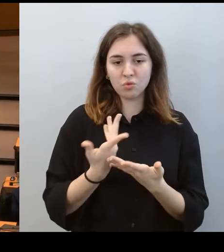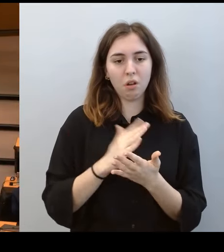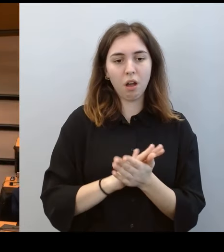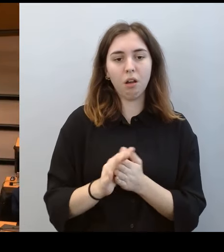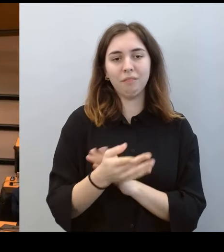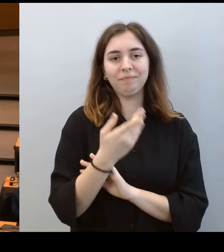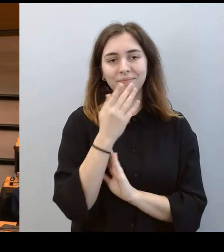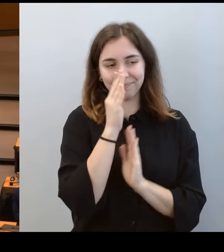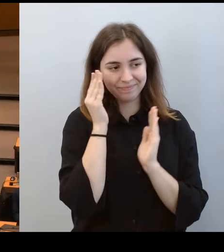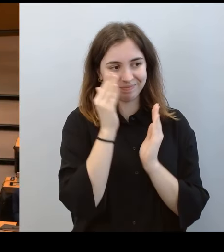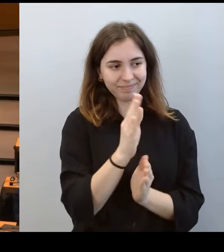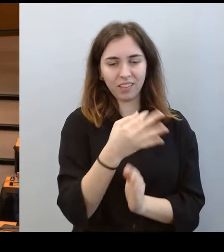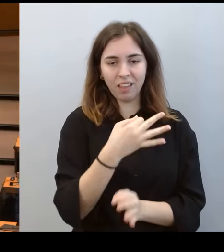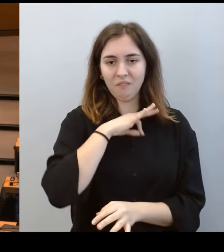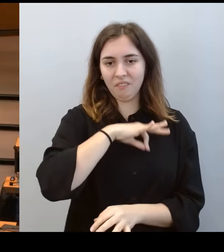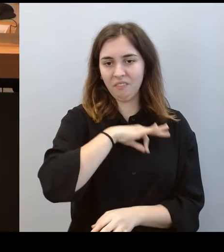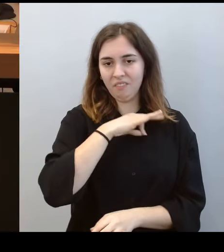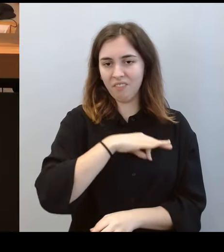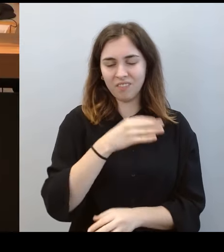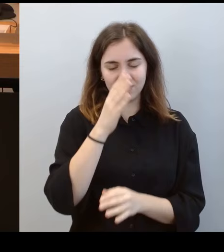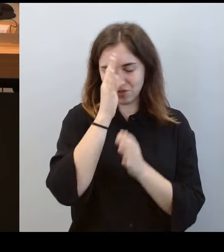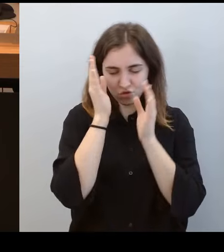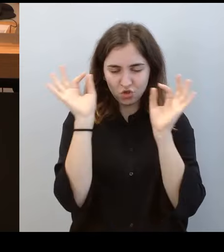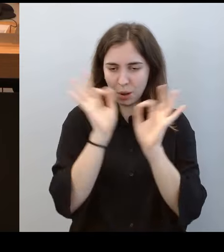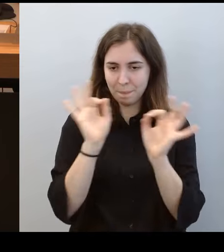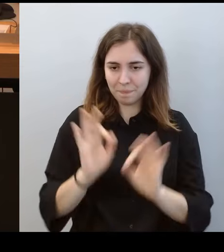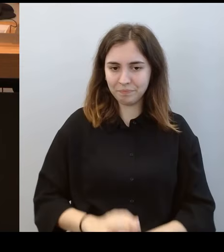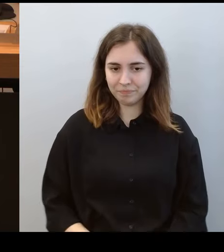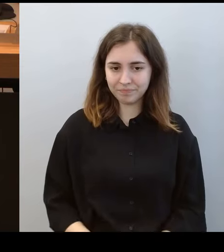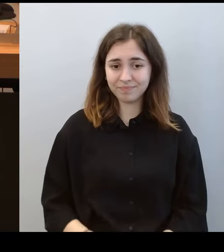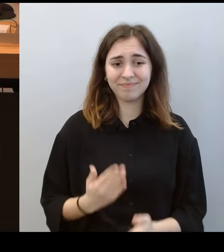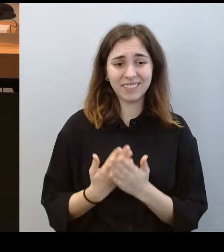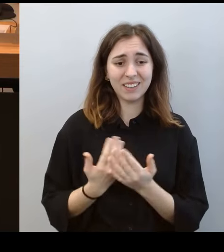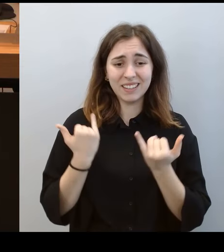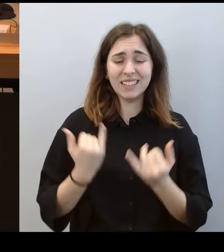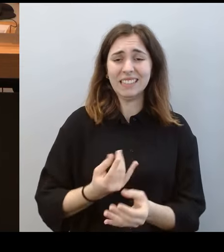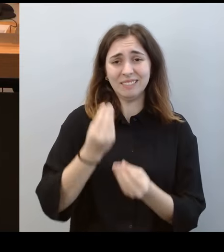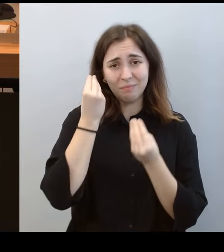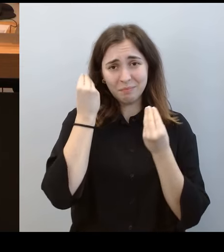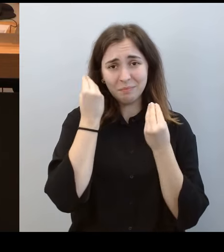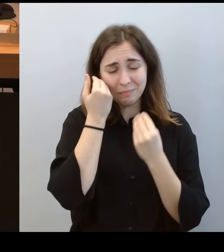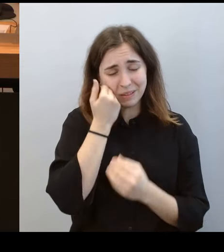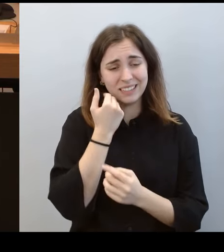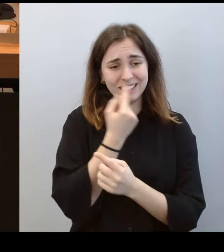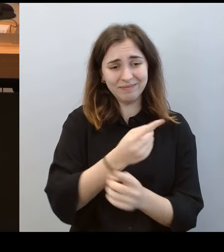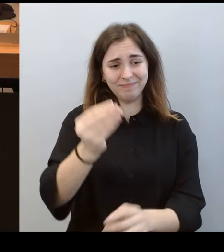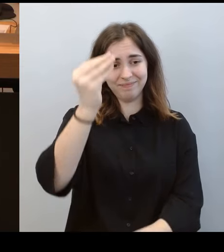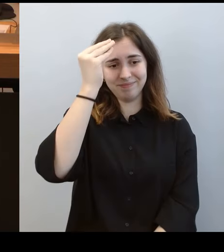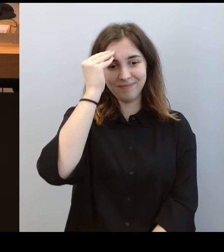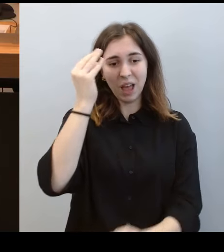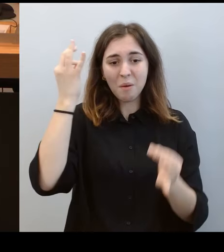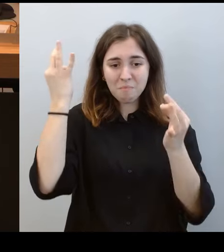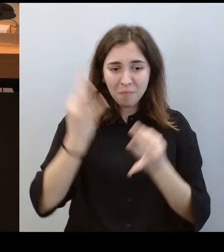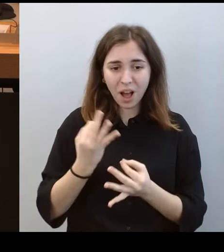Ich appelliere an Sie. Wir brauchen die konservativen Kräfte für den Schutz unserer Demokratie. Aber manchmal denke ich, die